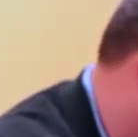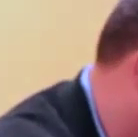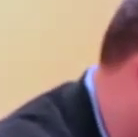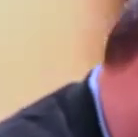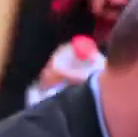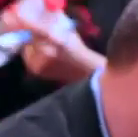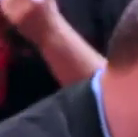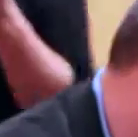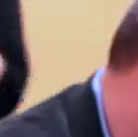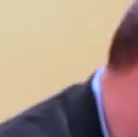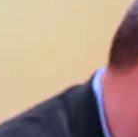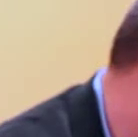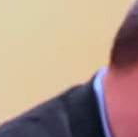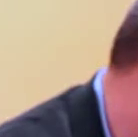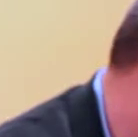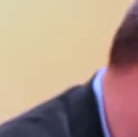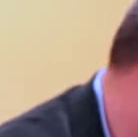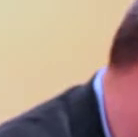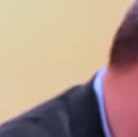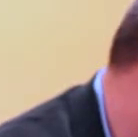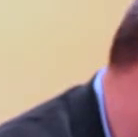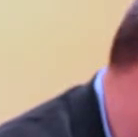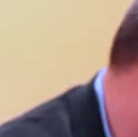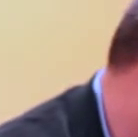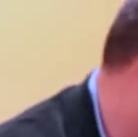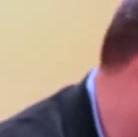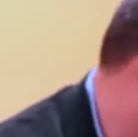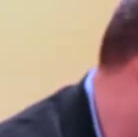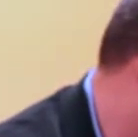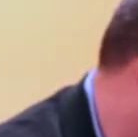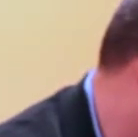todos los parques temáticos... ¿Por qué no se merecía Valencia un parque temático como tenía